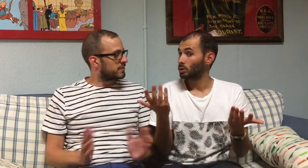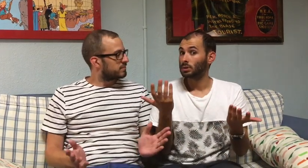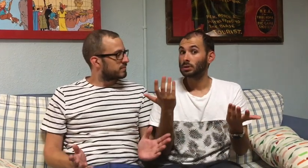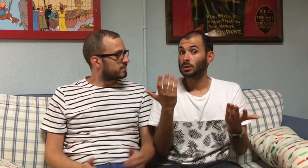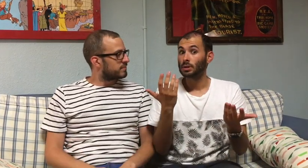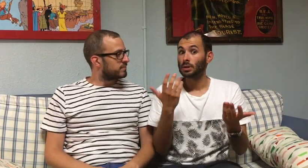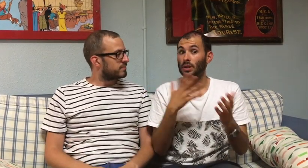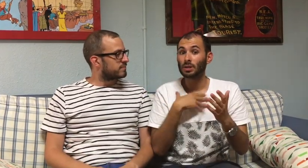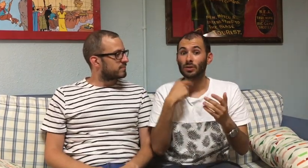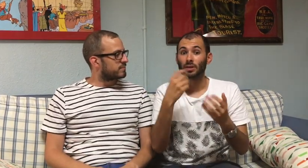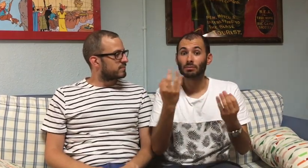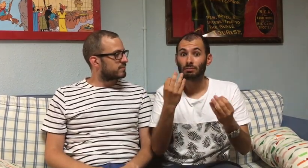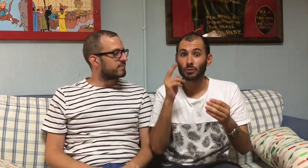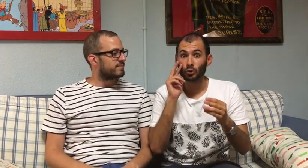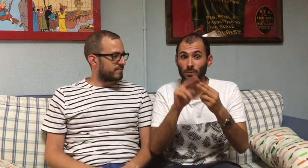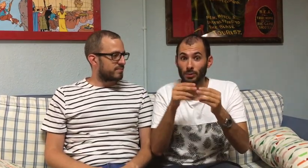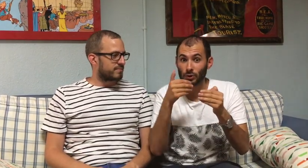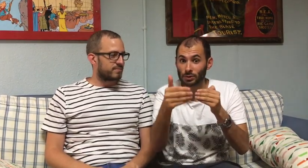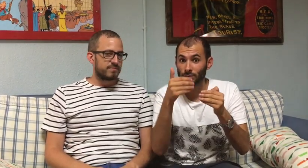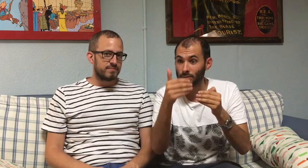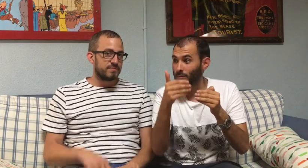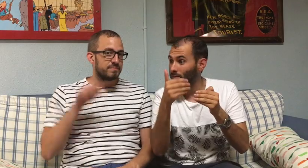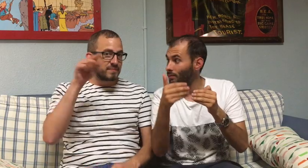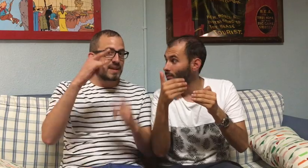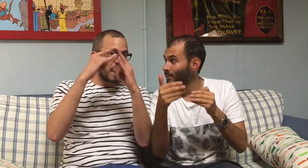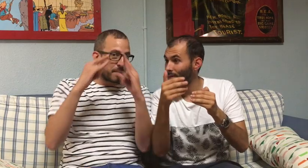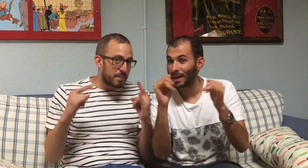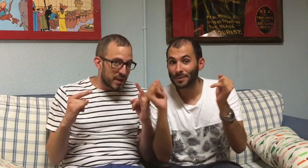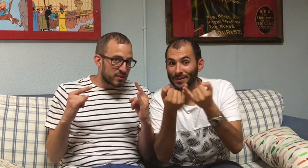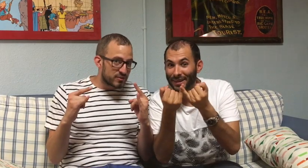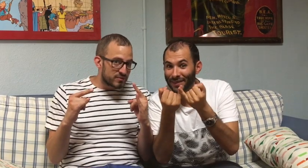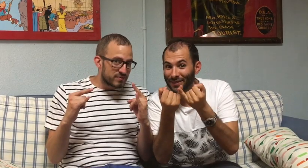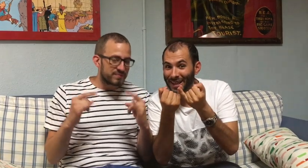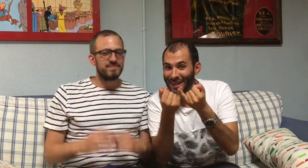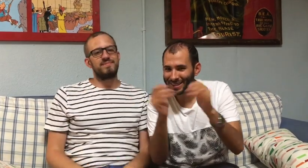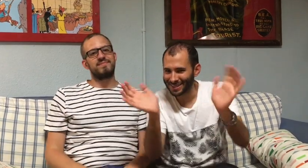Nada más, sólo nos queda deciros que... ¡nos vemos muy pronto! ¡En el CEJS! ¡Nos vemos en Tenerife!